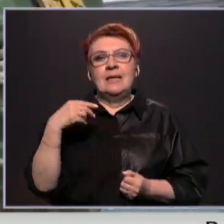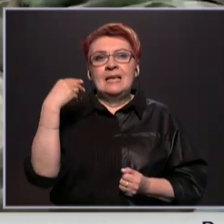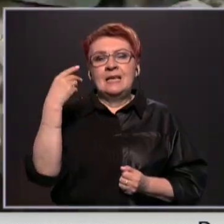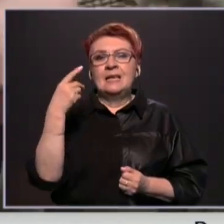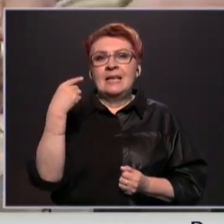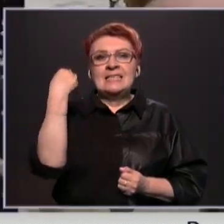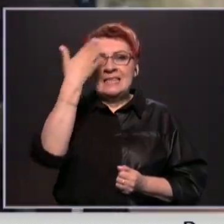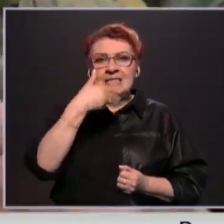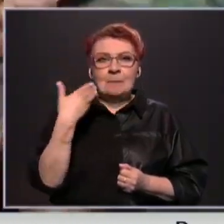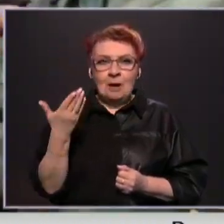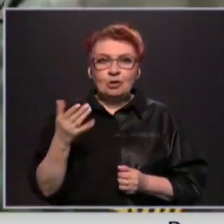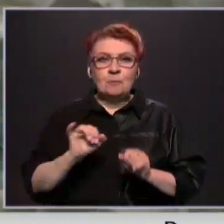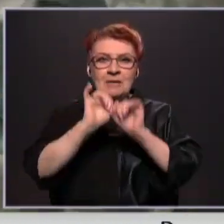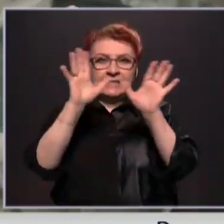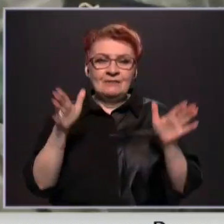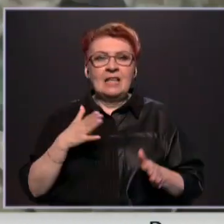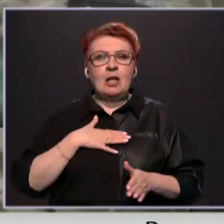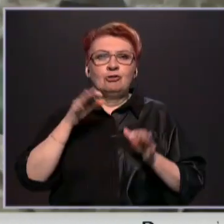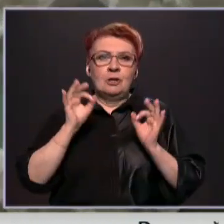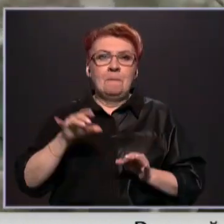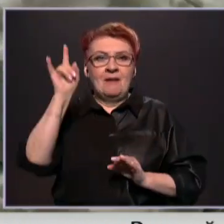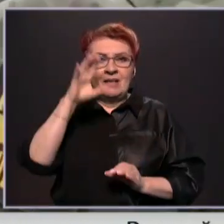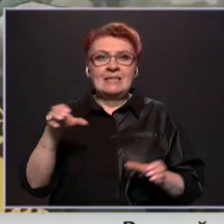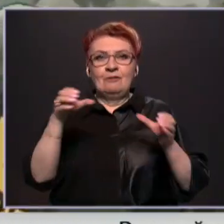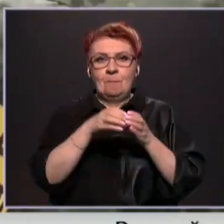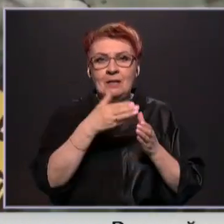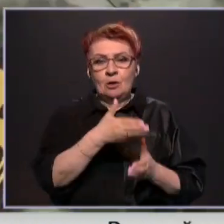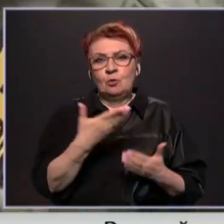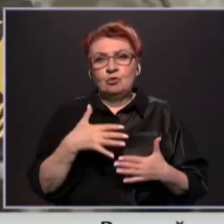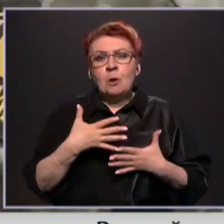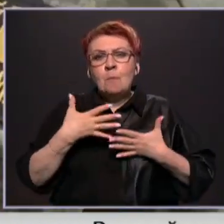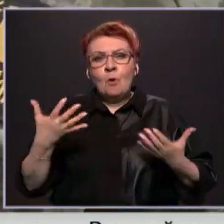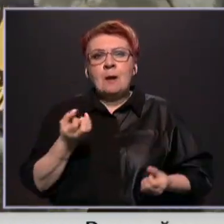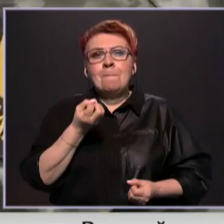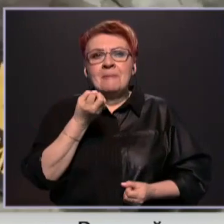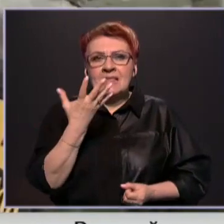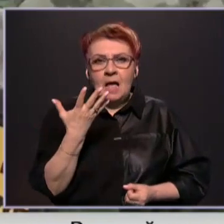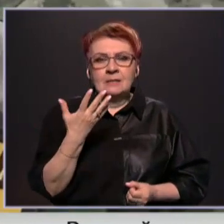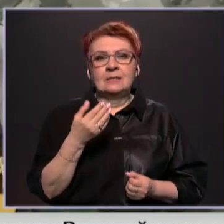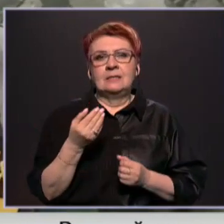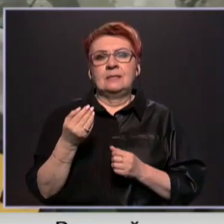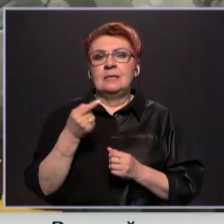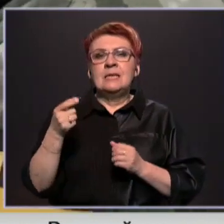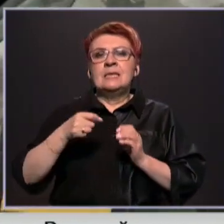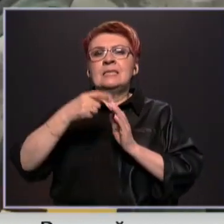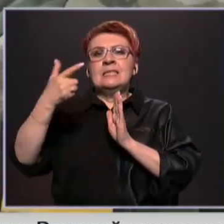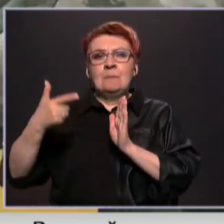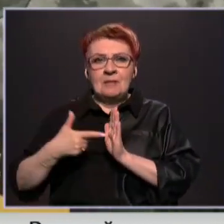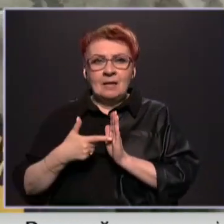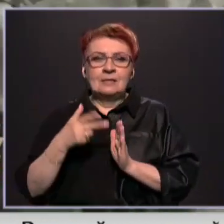покровителей батальонов наших православных их уже более 15-17 число растет и вот новый